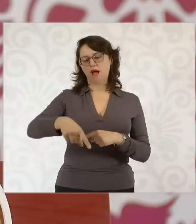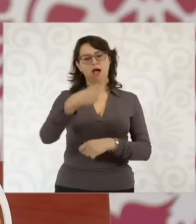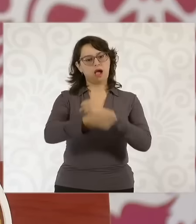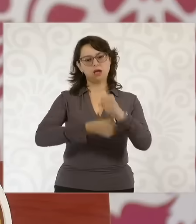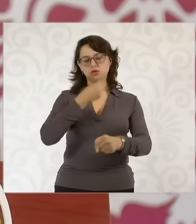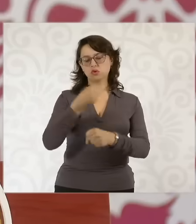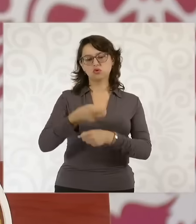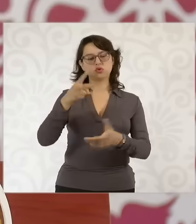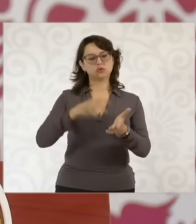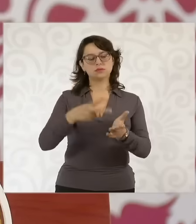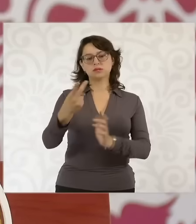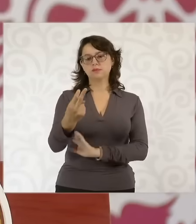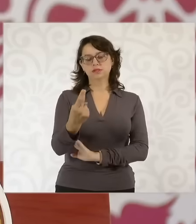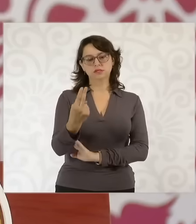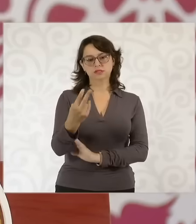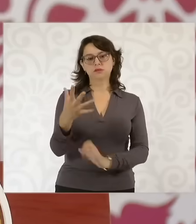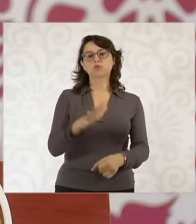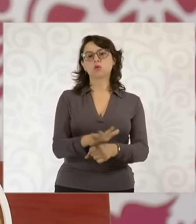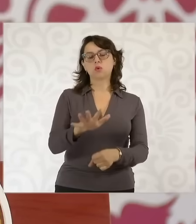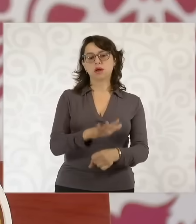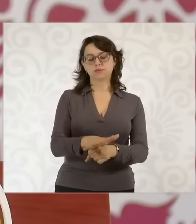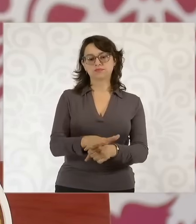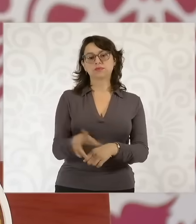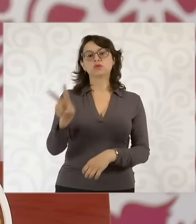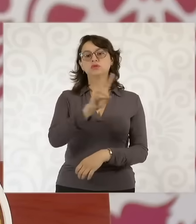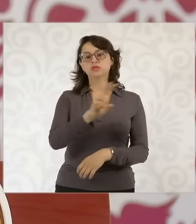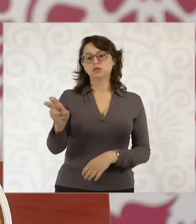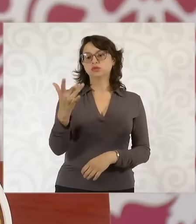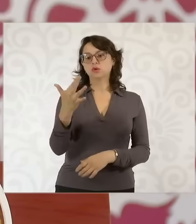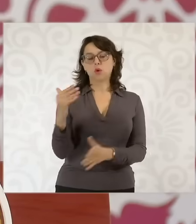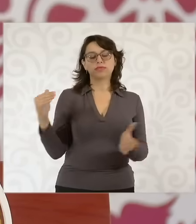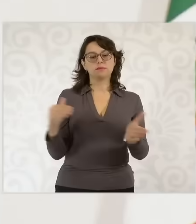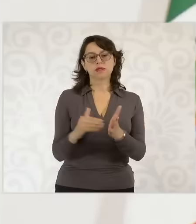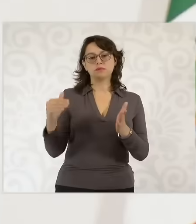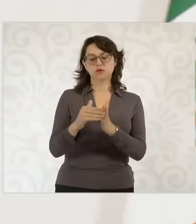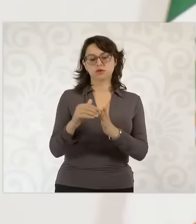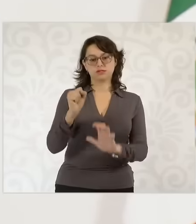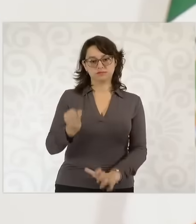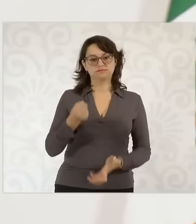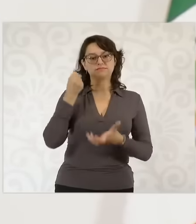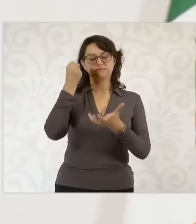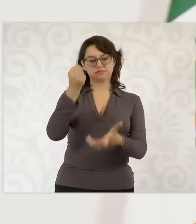este vehículo es de 250,000 millones de pesos. Este fondo de inversión se